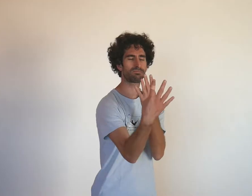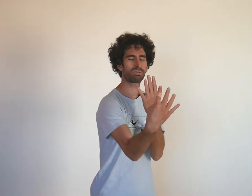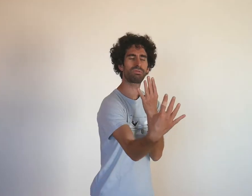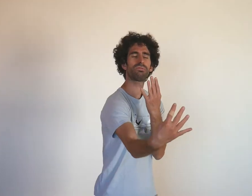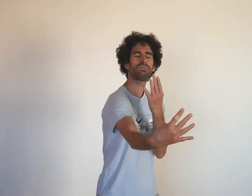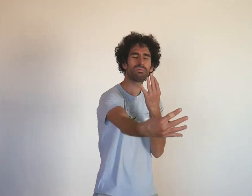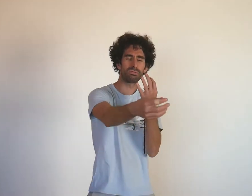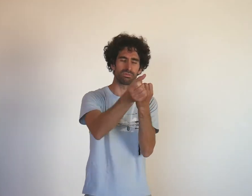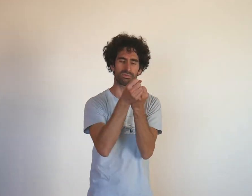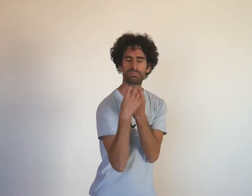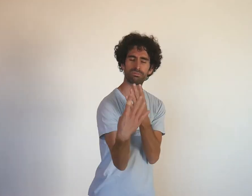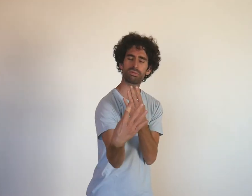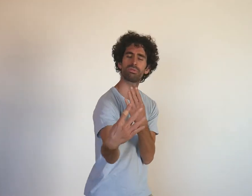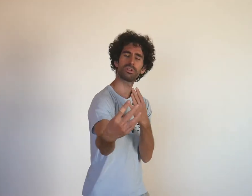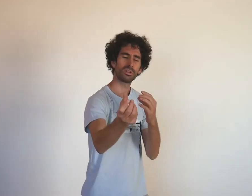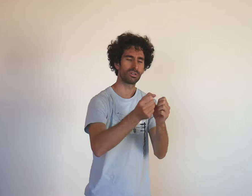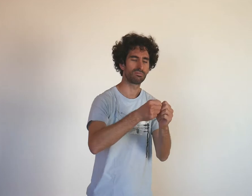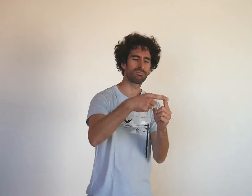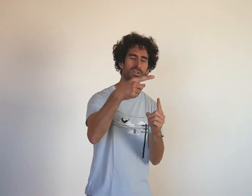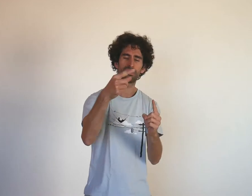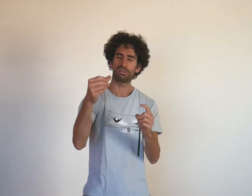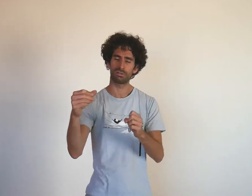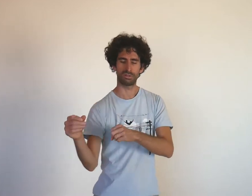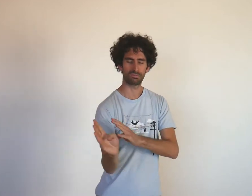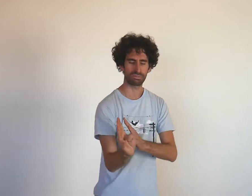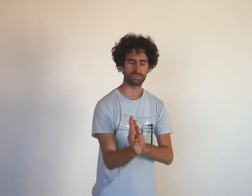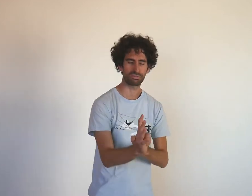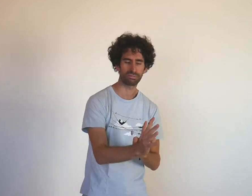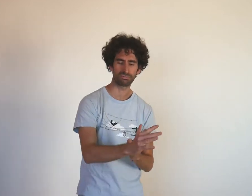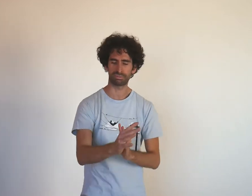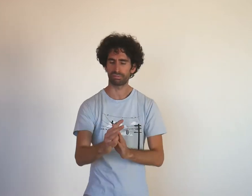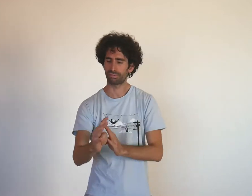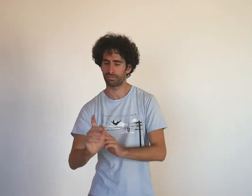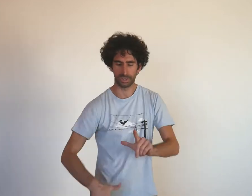A travers un champ de blé,